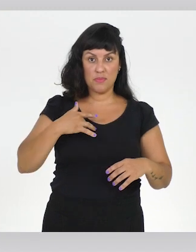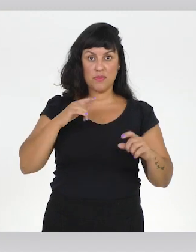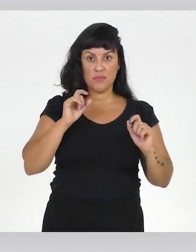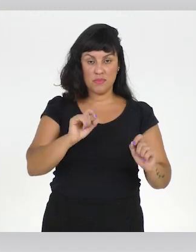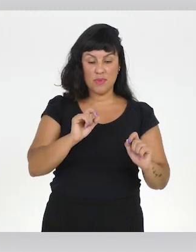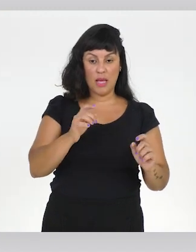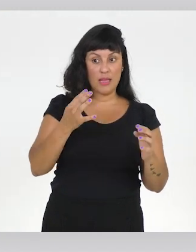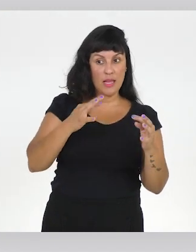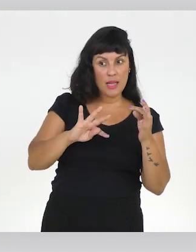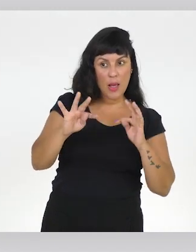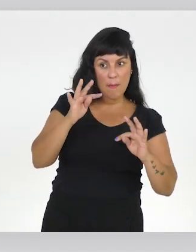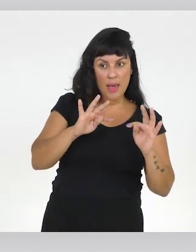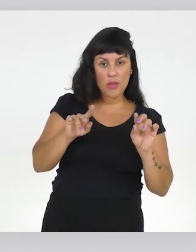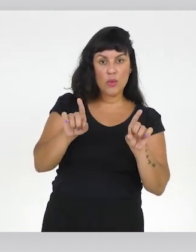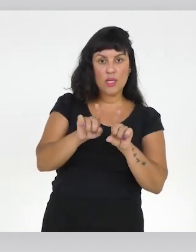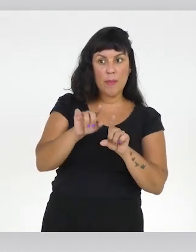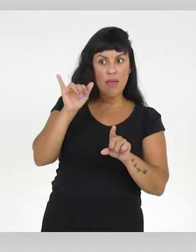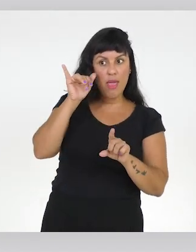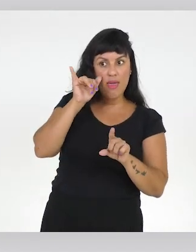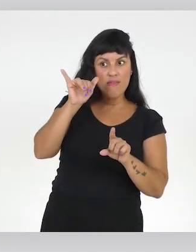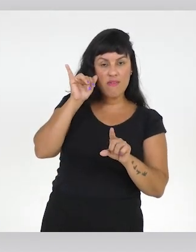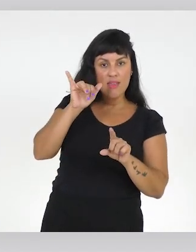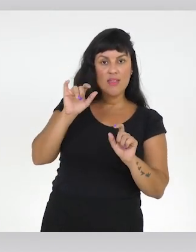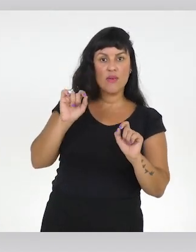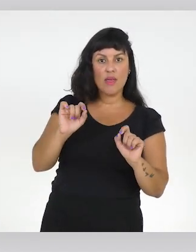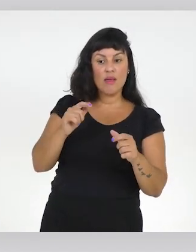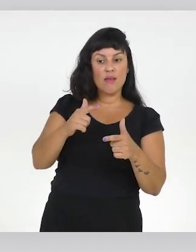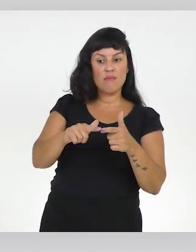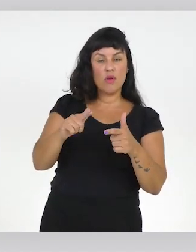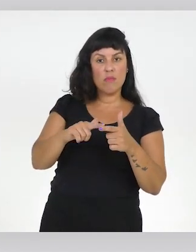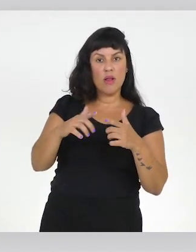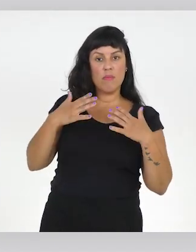do movimento humano, sejam elas ocasionadas por problemas